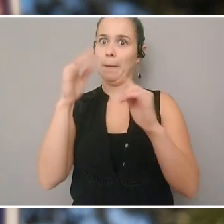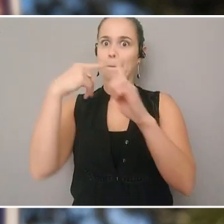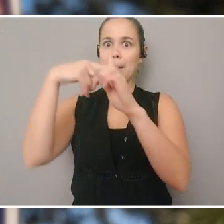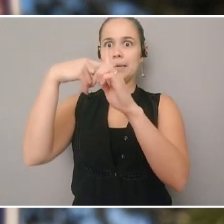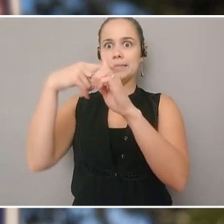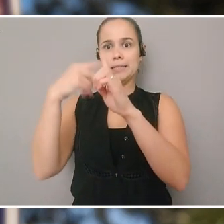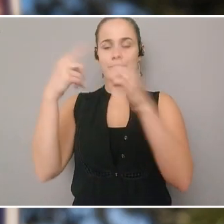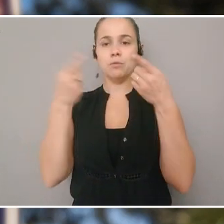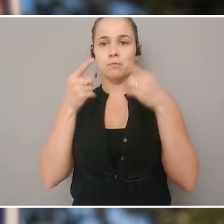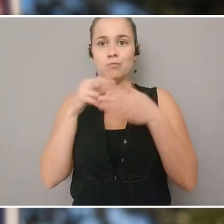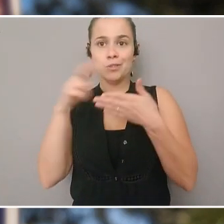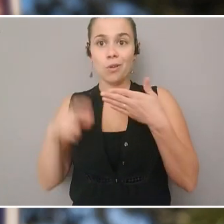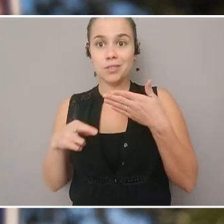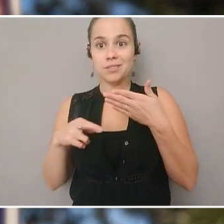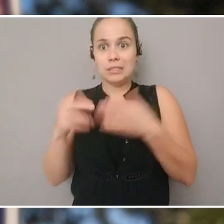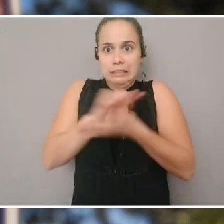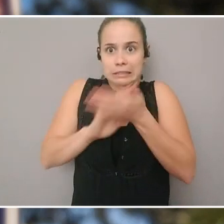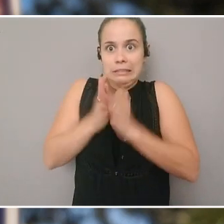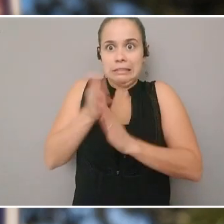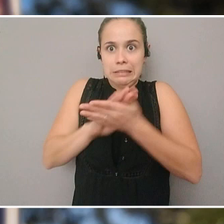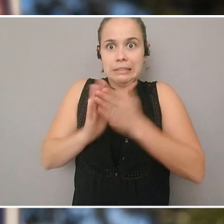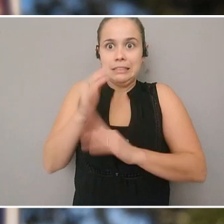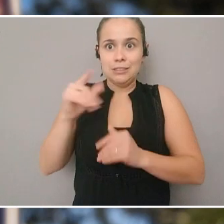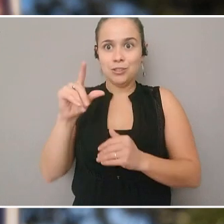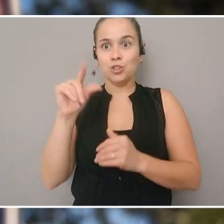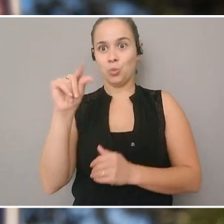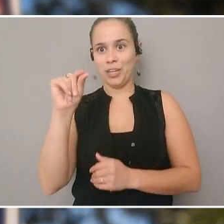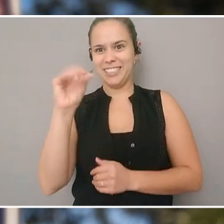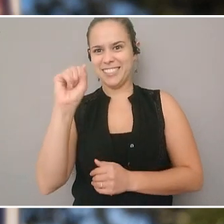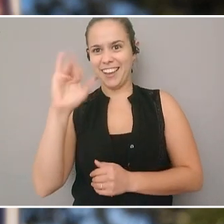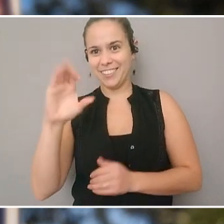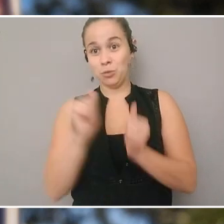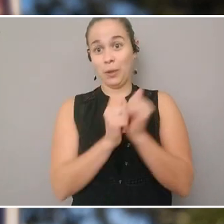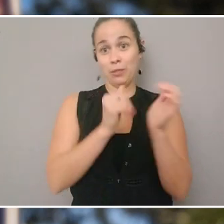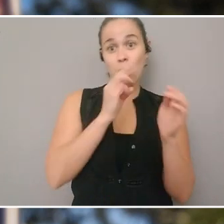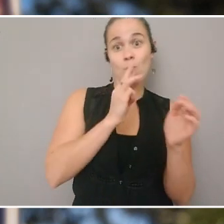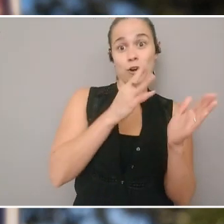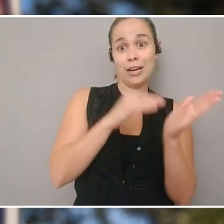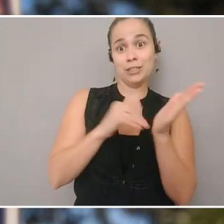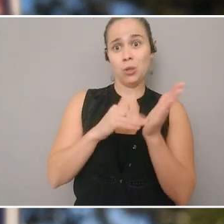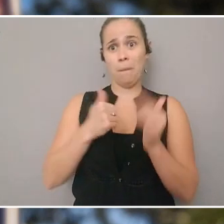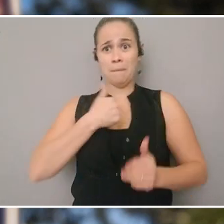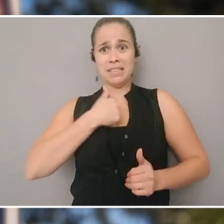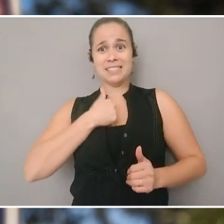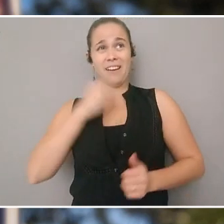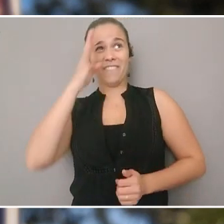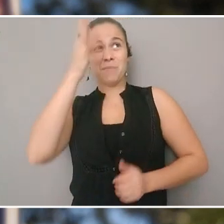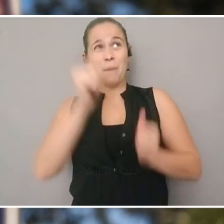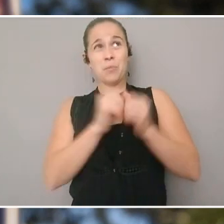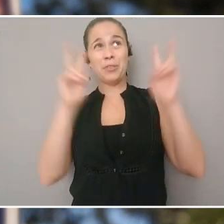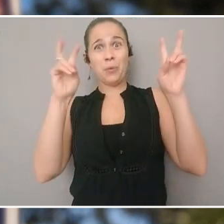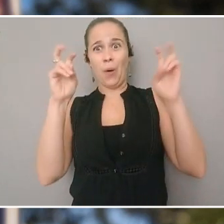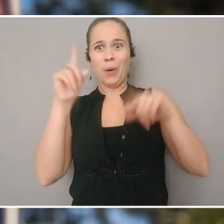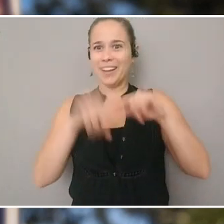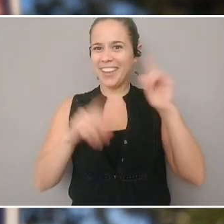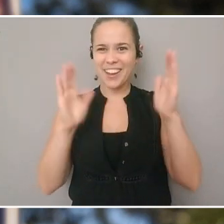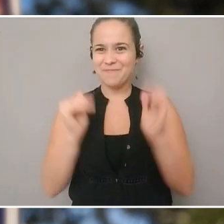y agua. Todavía tengo que conjurar mi propio cita que pueda compararse, pero yo